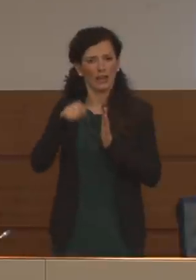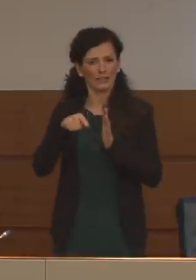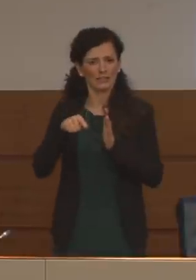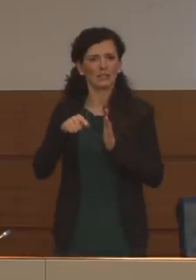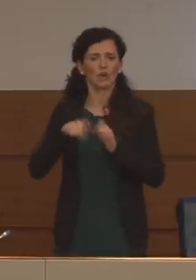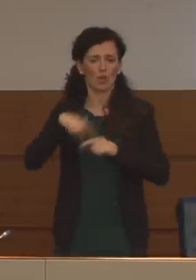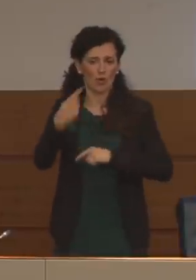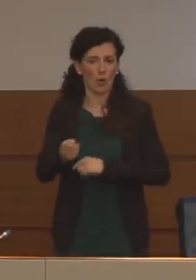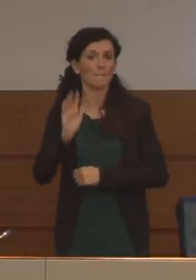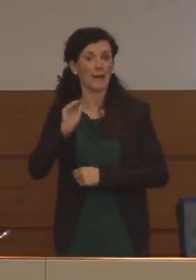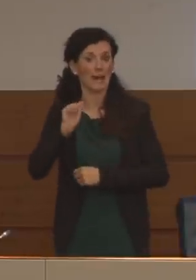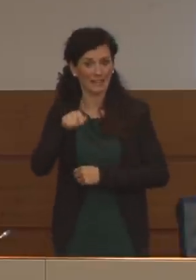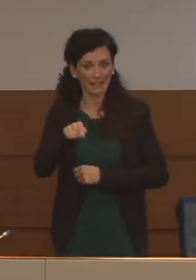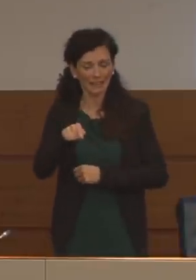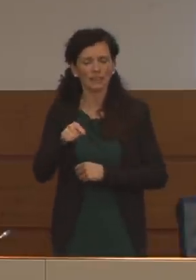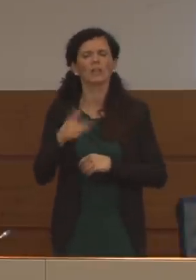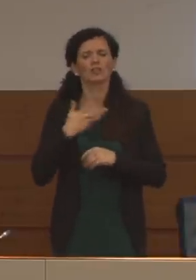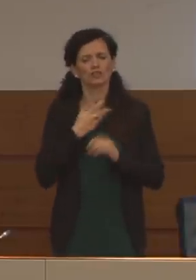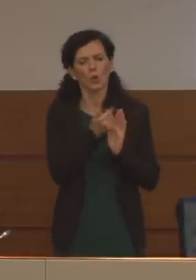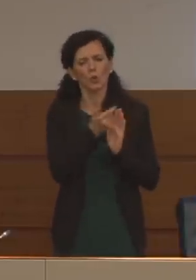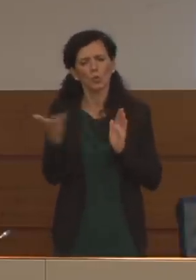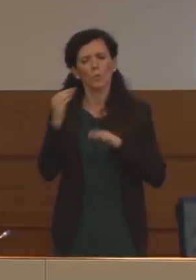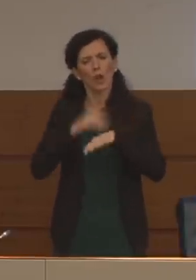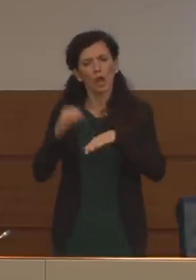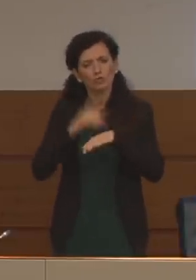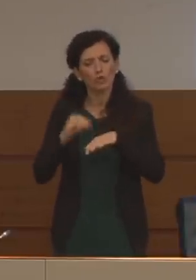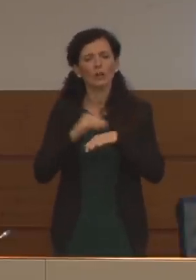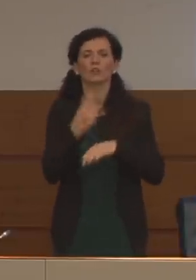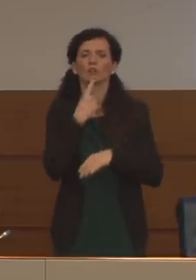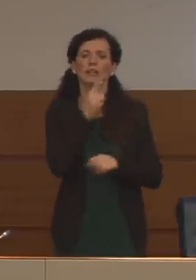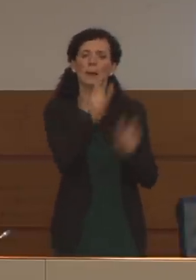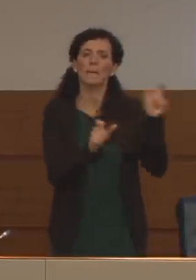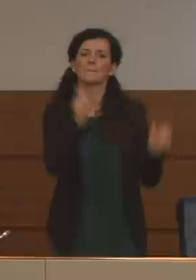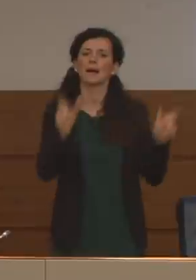aggiornati per quanto riguarda terapia intensiva per fasce di età,